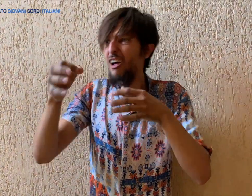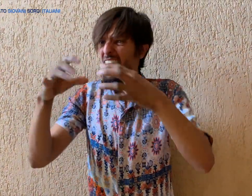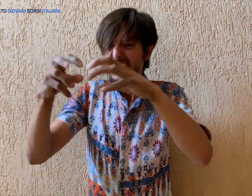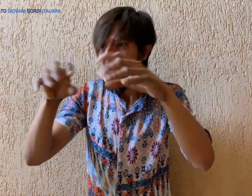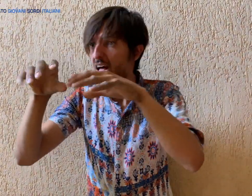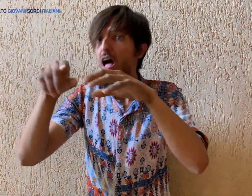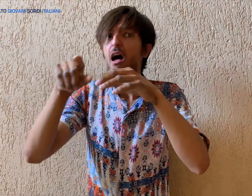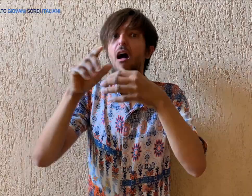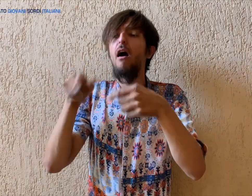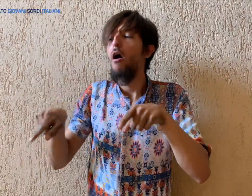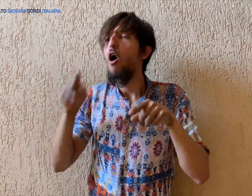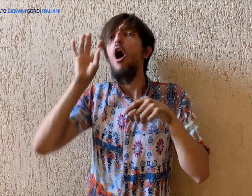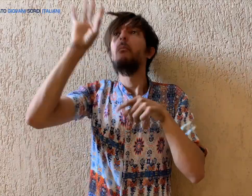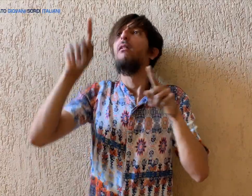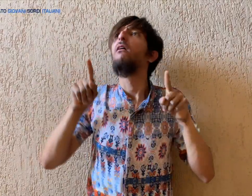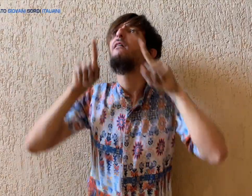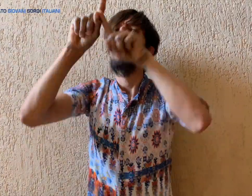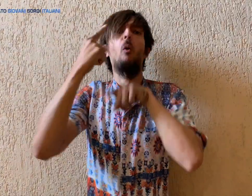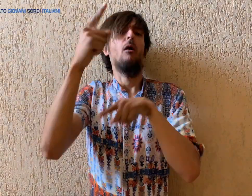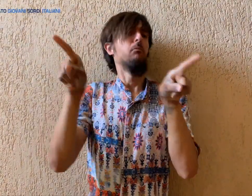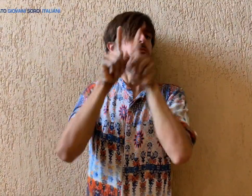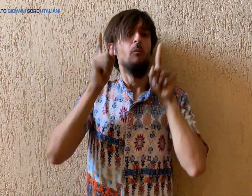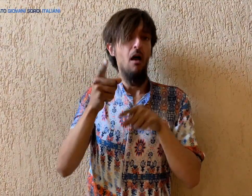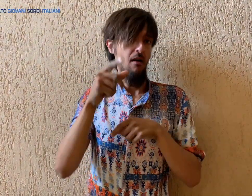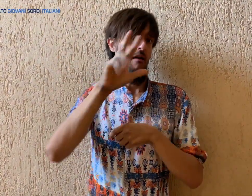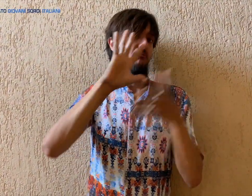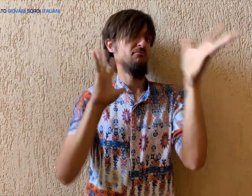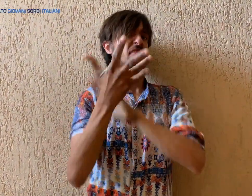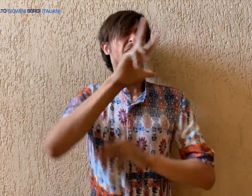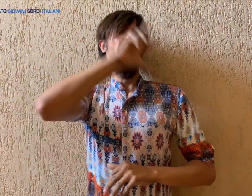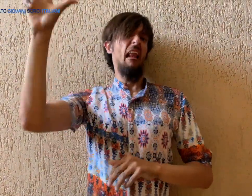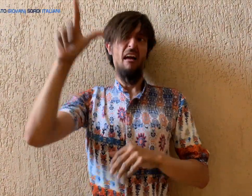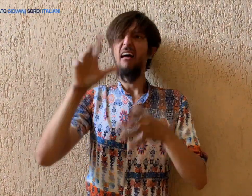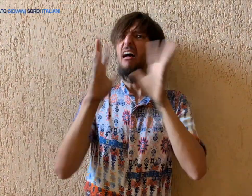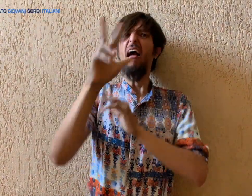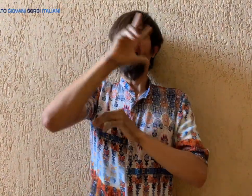per poter raggiungere un unico obiettivo comune, quello di diventare Re.